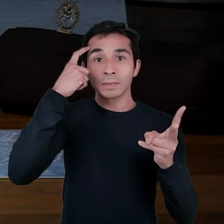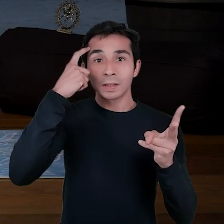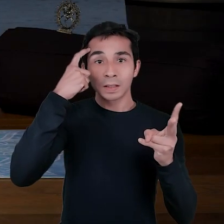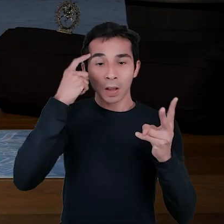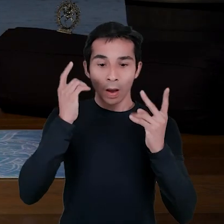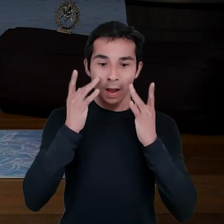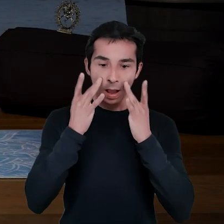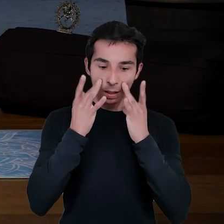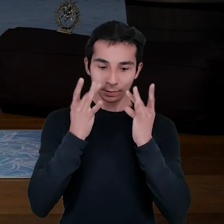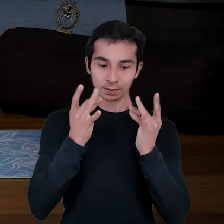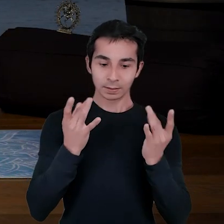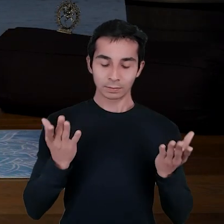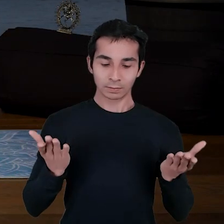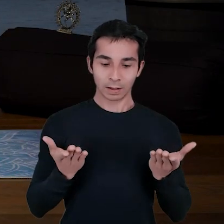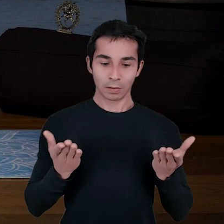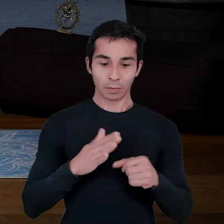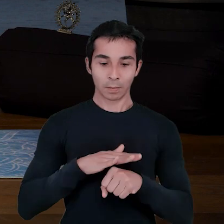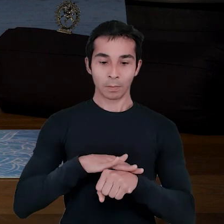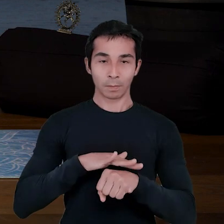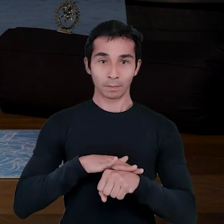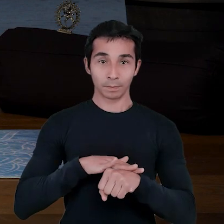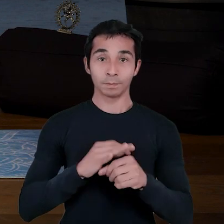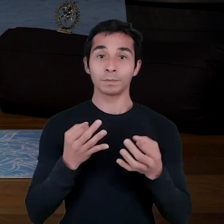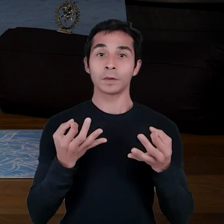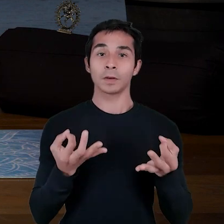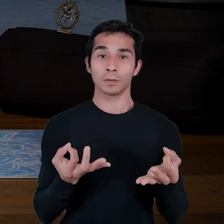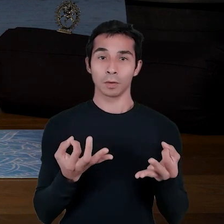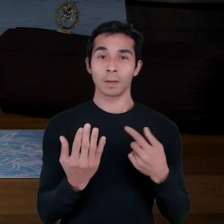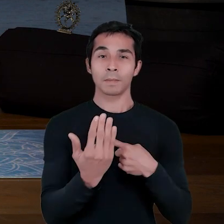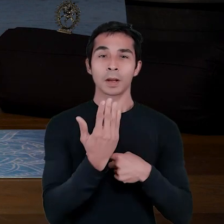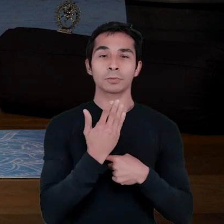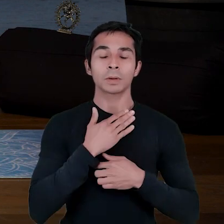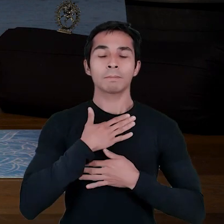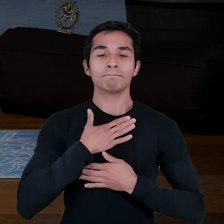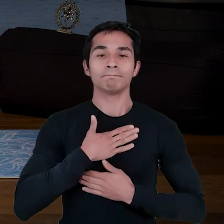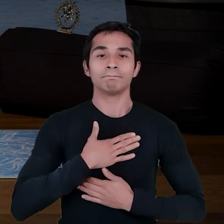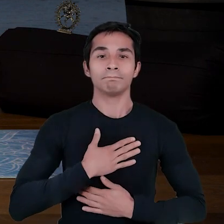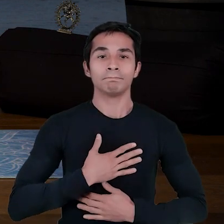É isso que o yoga propõe: uma pausa, um reconhecimento.